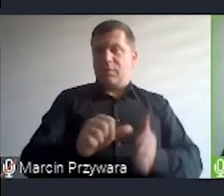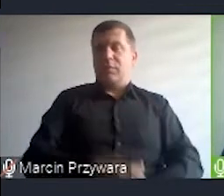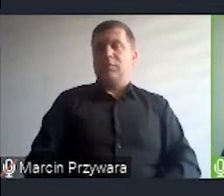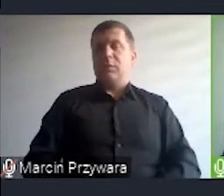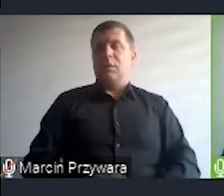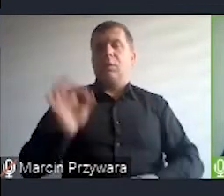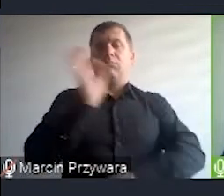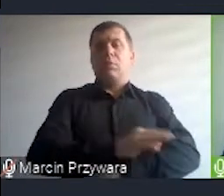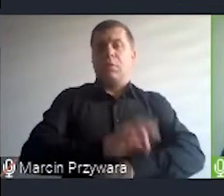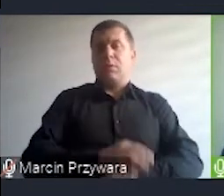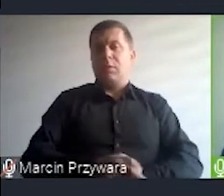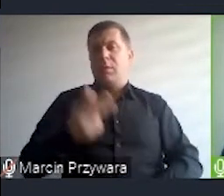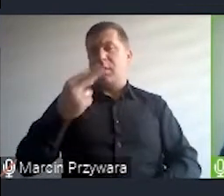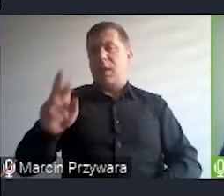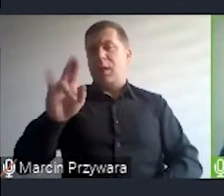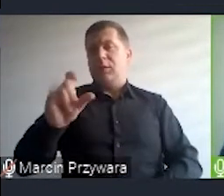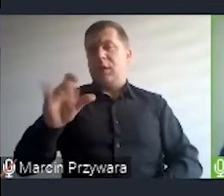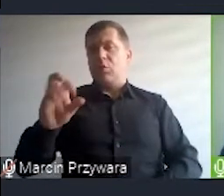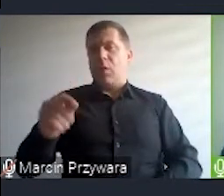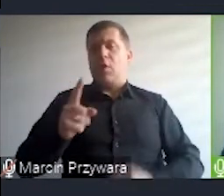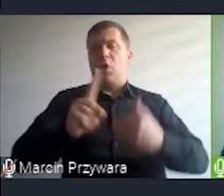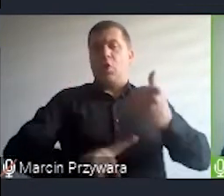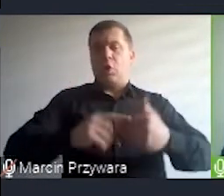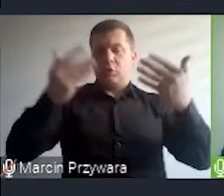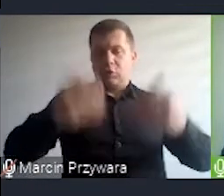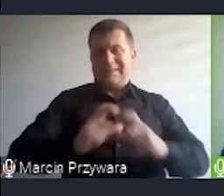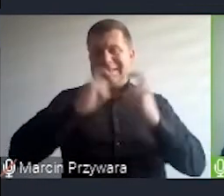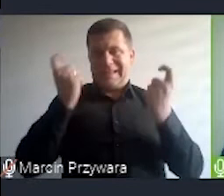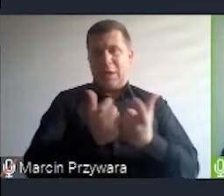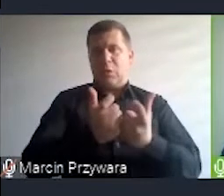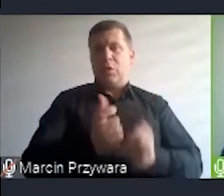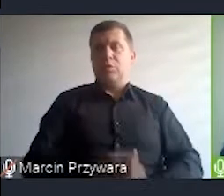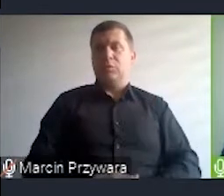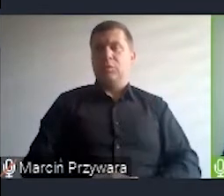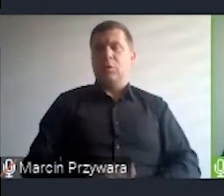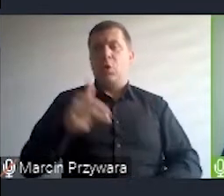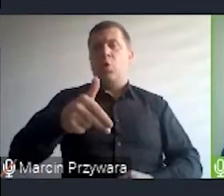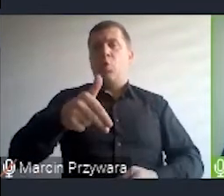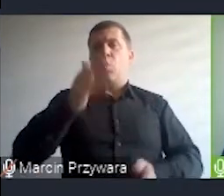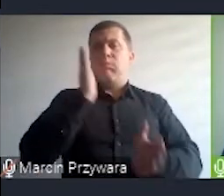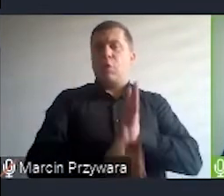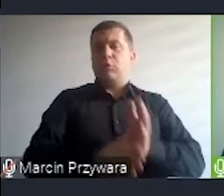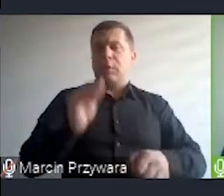W projektach ryczałtowych, czyli rozliczanych w całości uproszczonymi metodami,